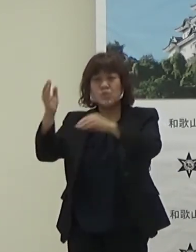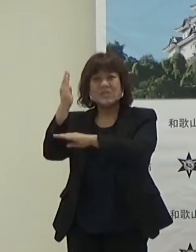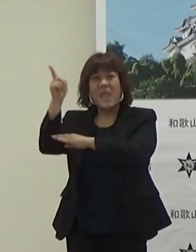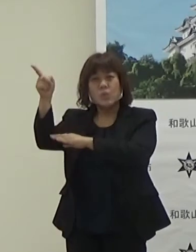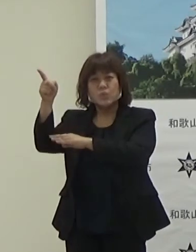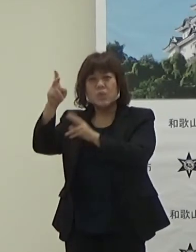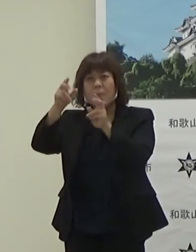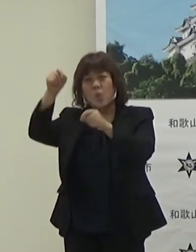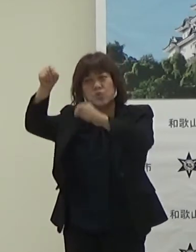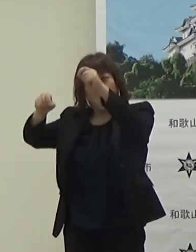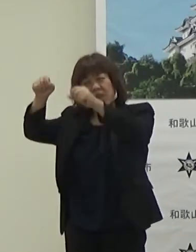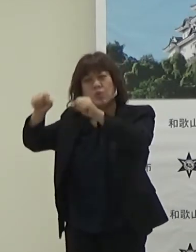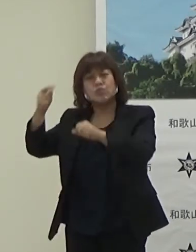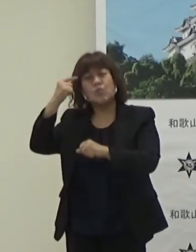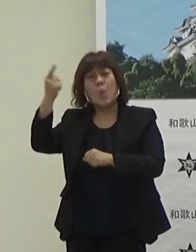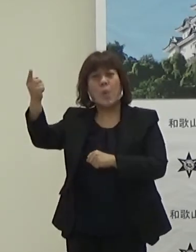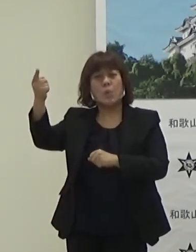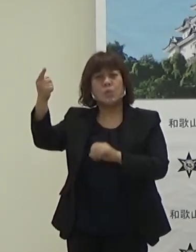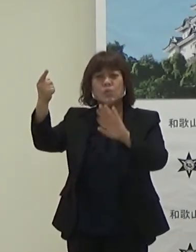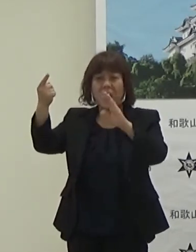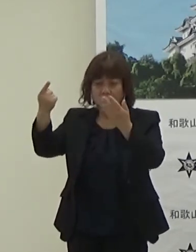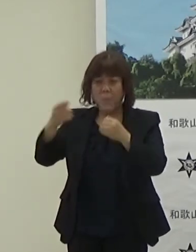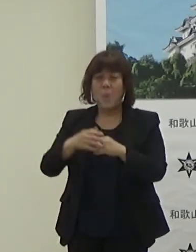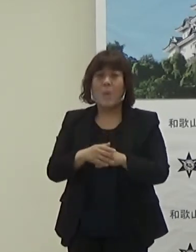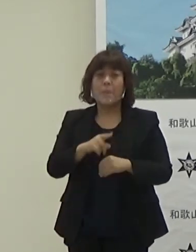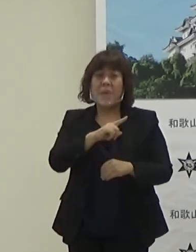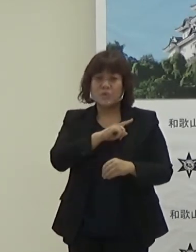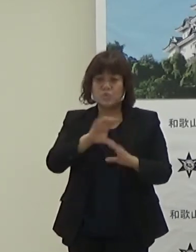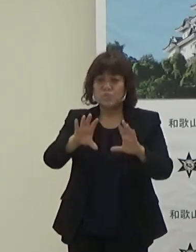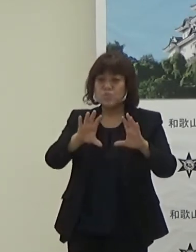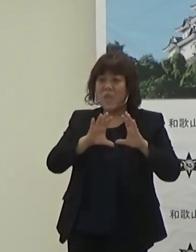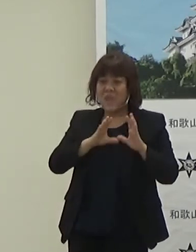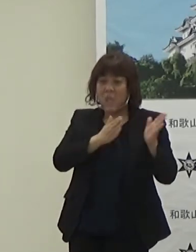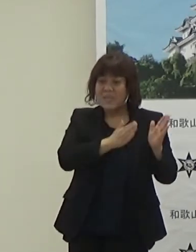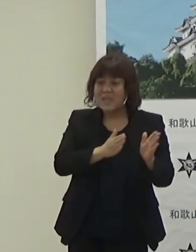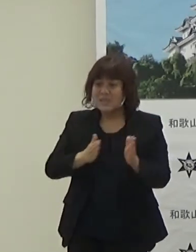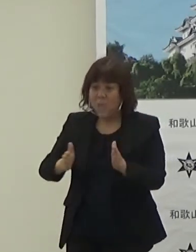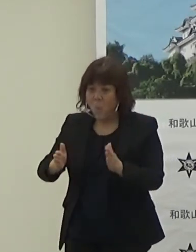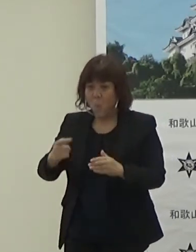その辺はですね まず受け入れ体制を我々としては